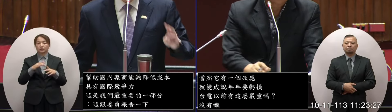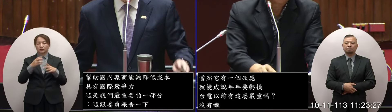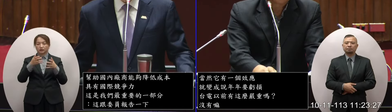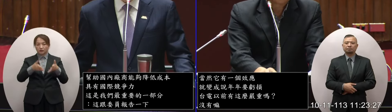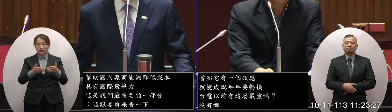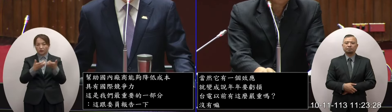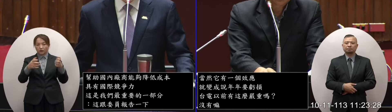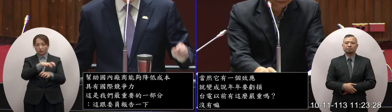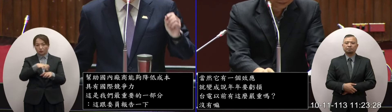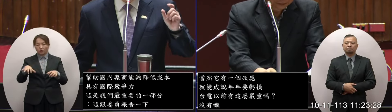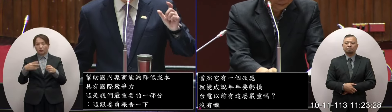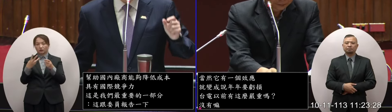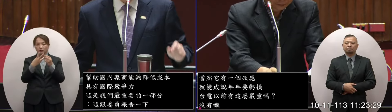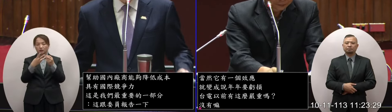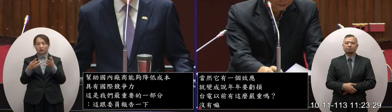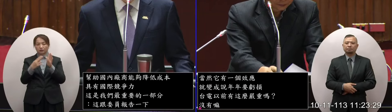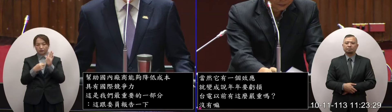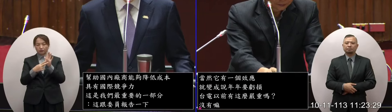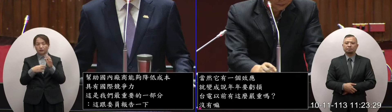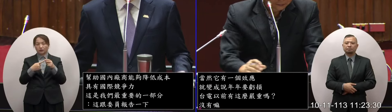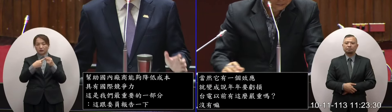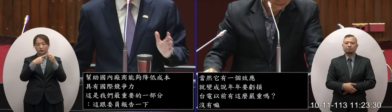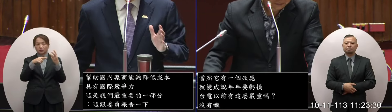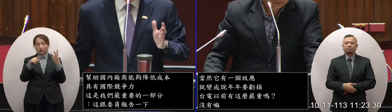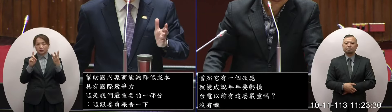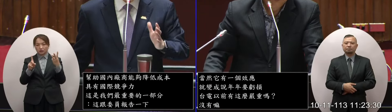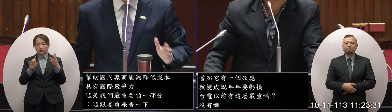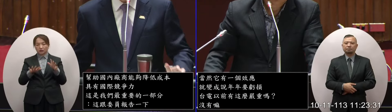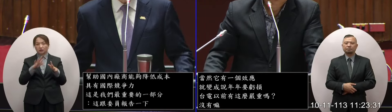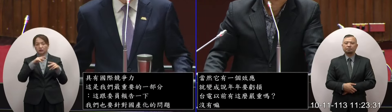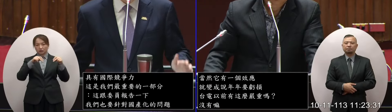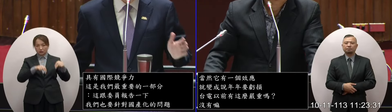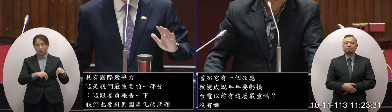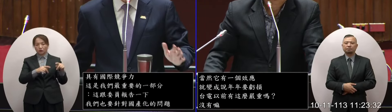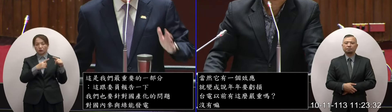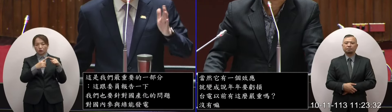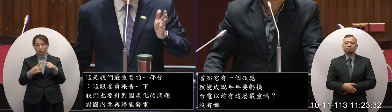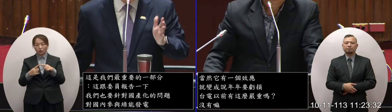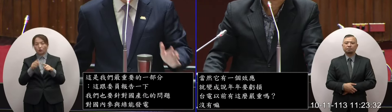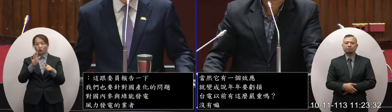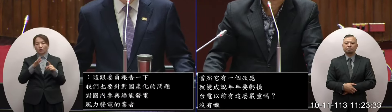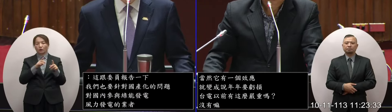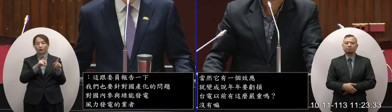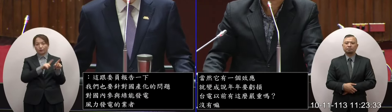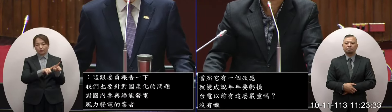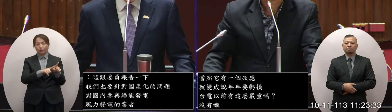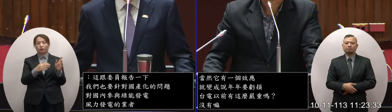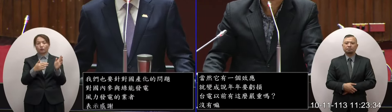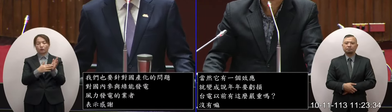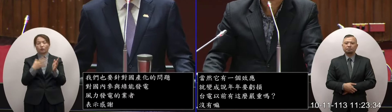分作三個部分來講 三之一的部分我們已經在契約在走 已經是照這樣不變了 在三之二的